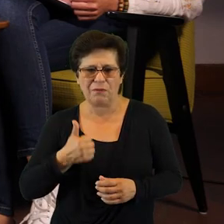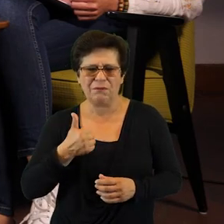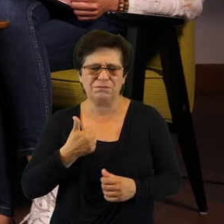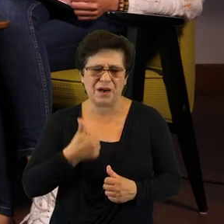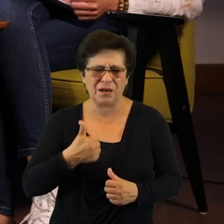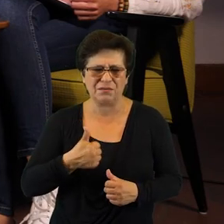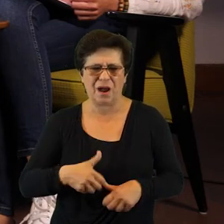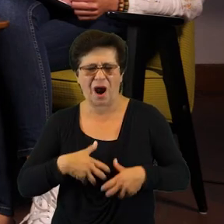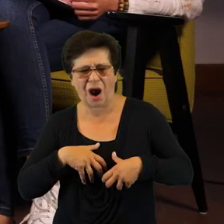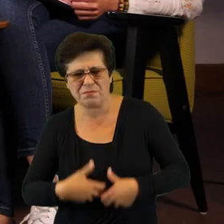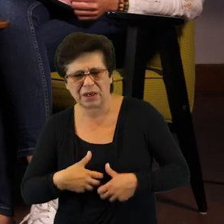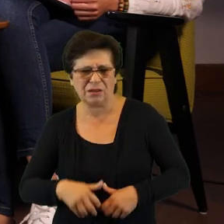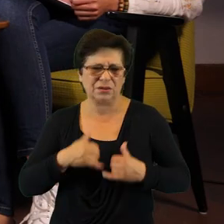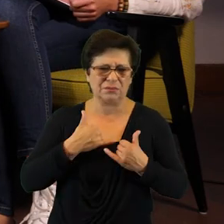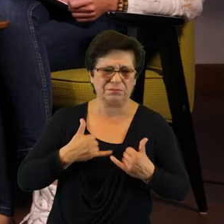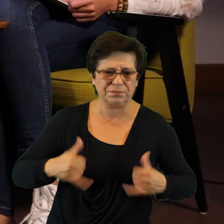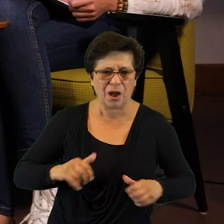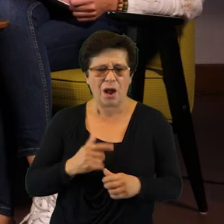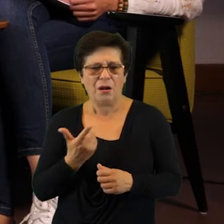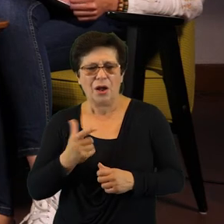znał kabarety literackie 20-lecia międzywojennego.